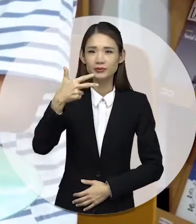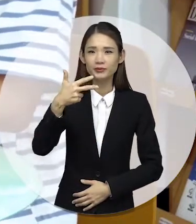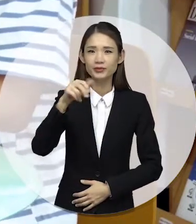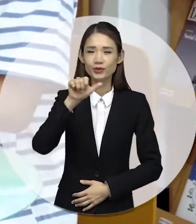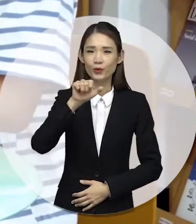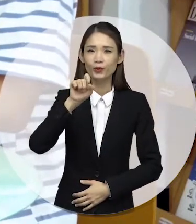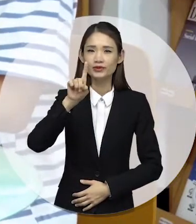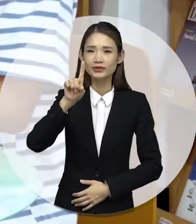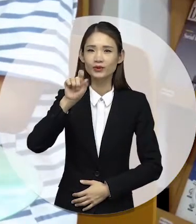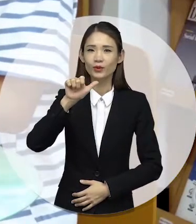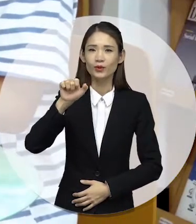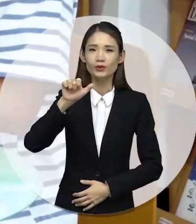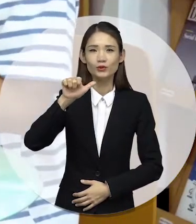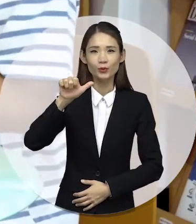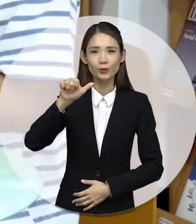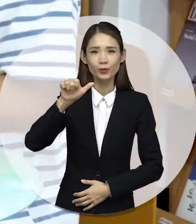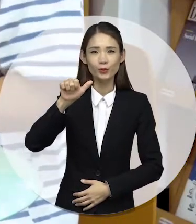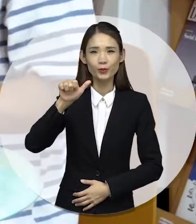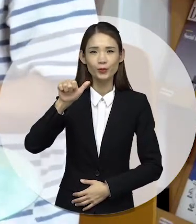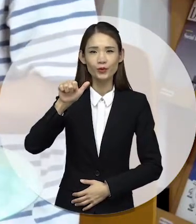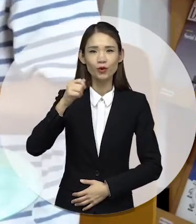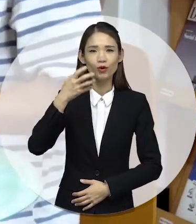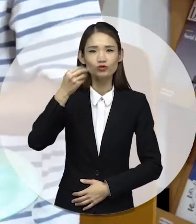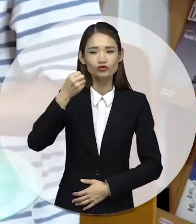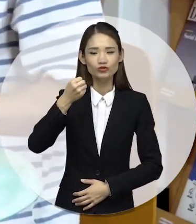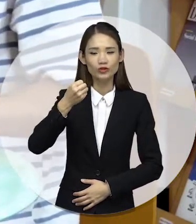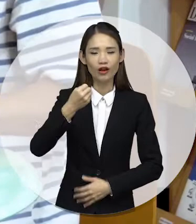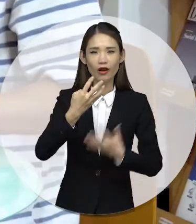김소희 : 응? 김한솔 : 51, 55, 숫자 엄청 많아. 숫자만 쓰여 있는데?